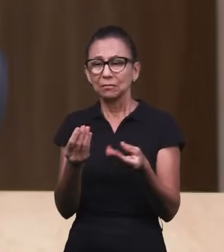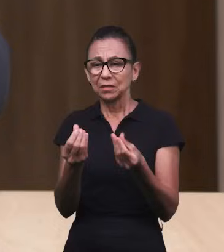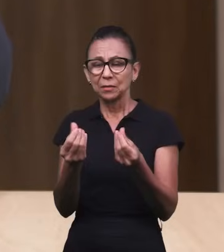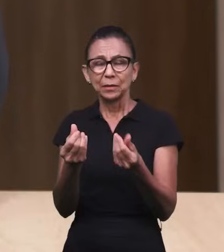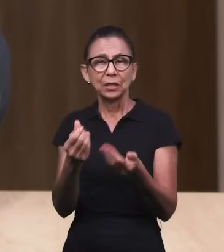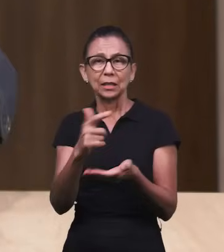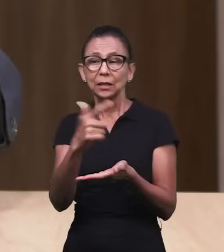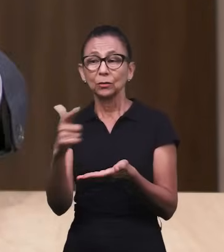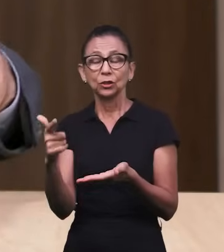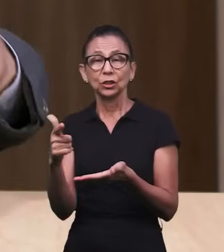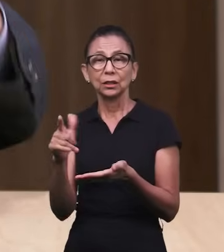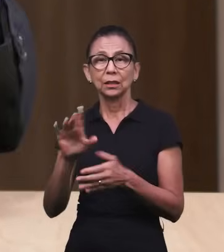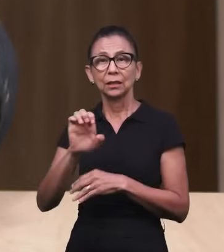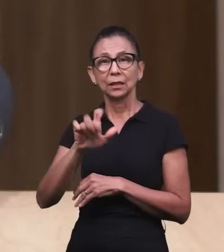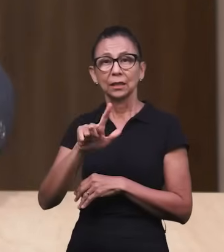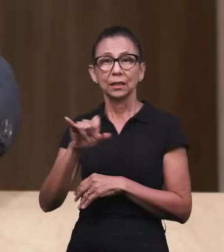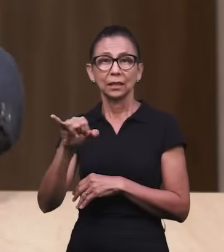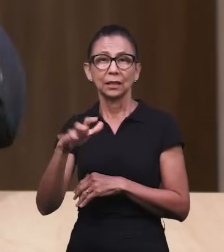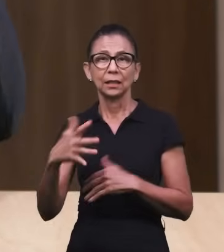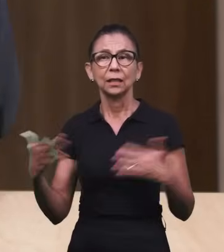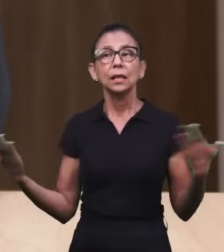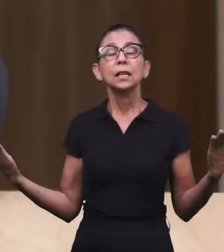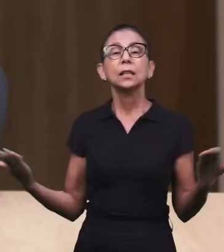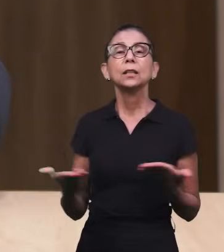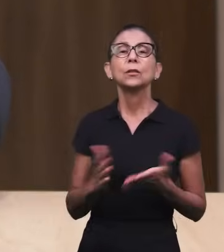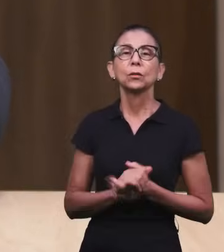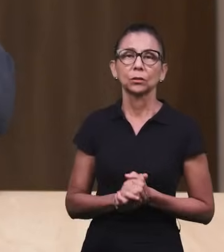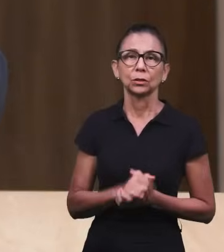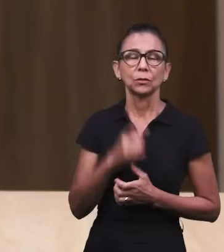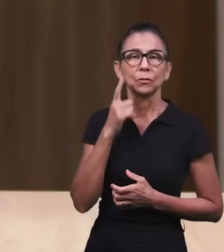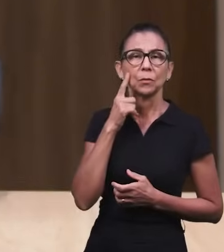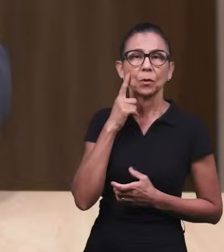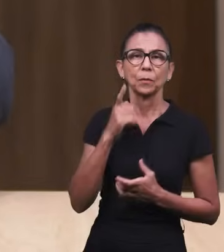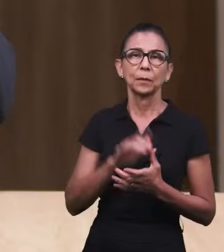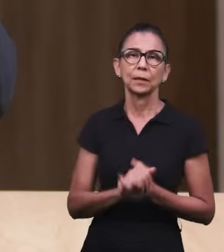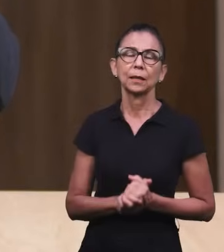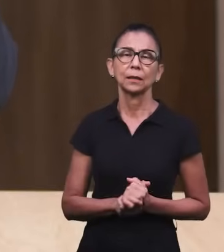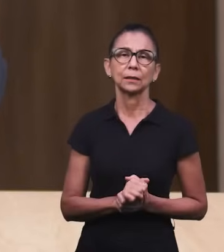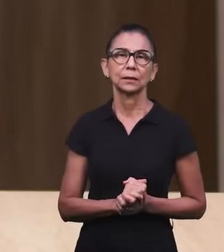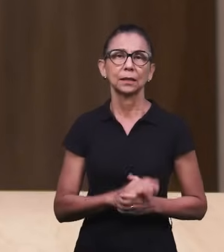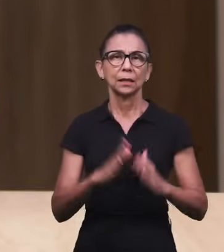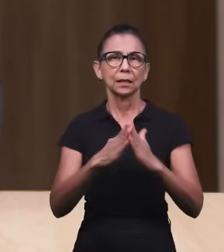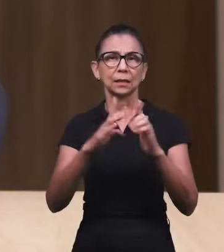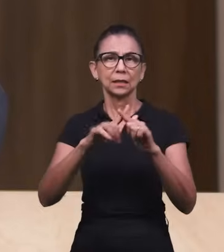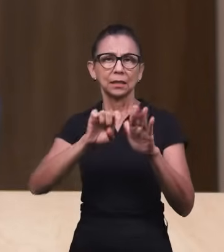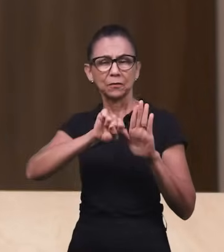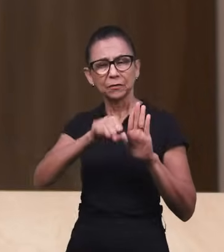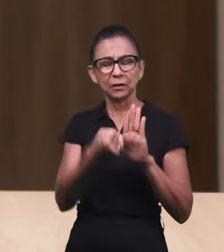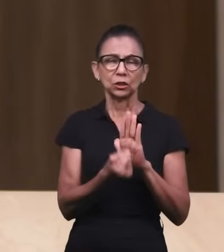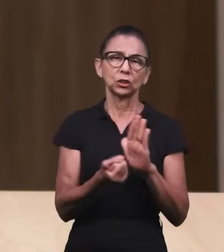em relação à religião igrejas fechando igreja se tornando bares igreja se tornando comércio acabou